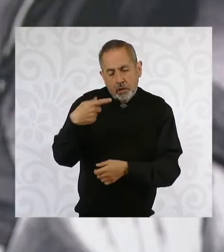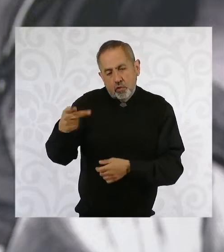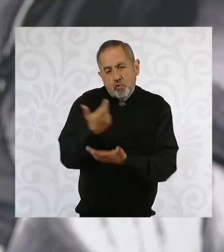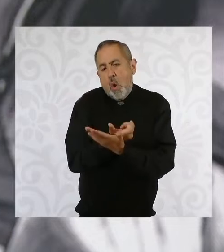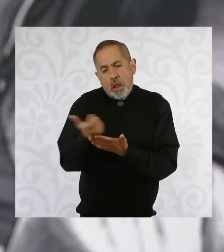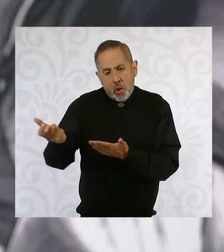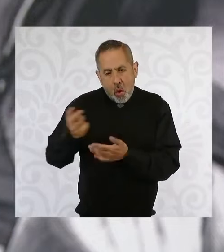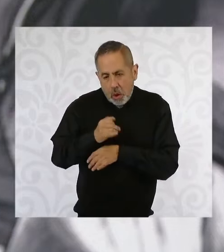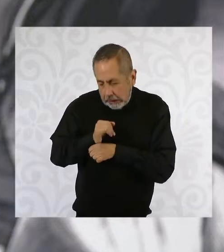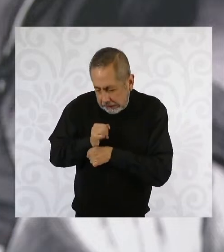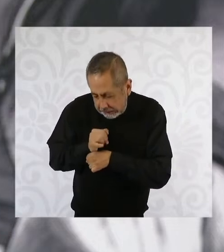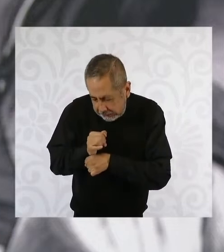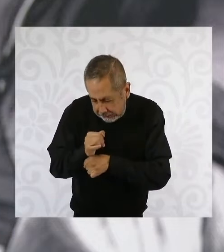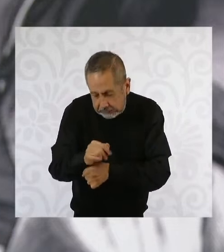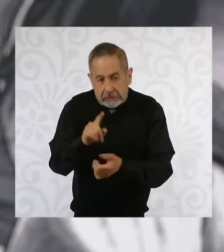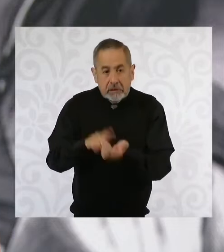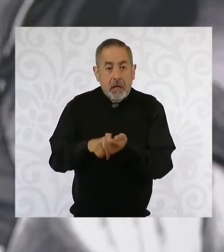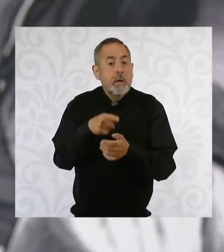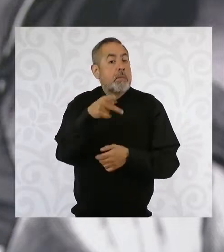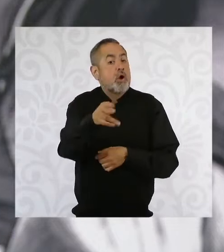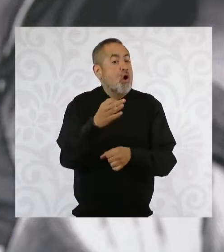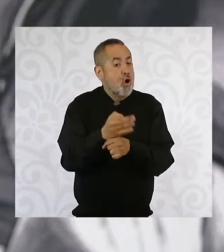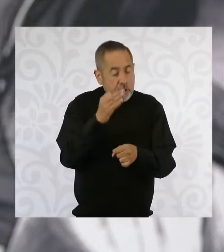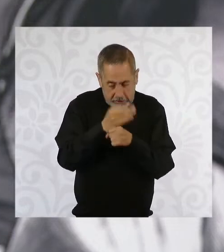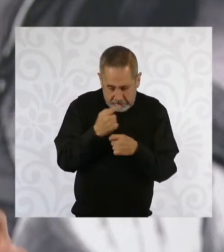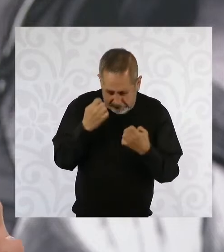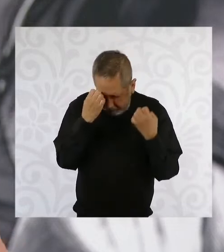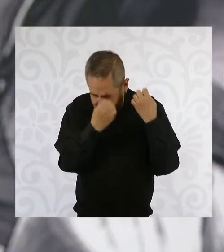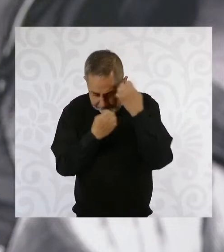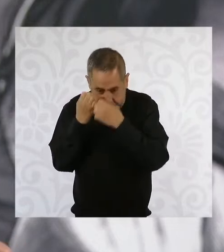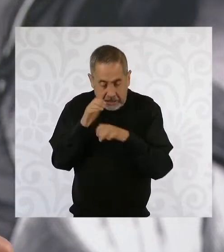mencionar que estamos haciendo los cambios necesarios para que los investigadores puedan